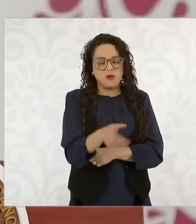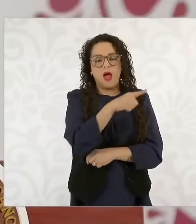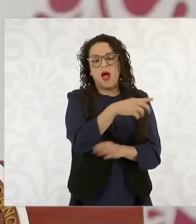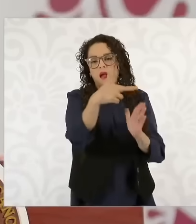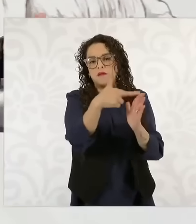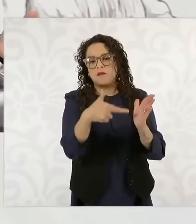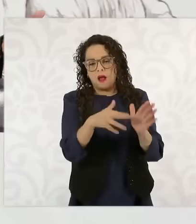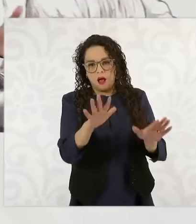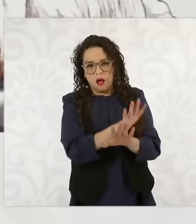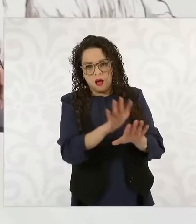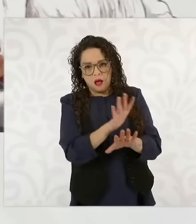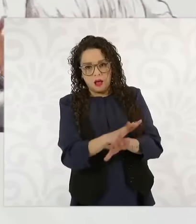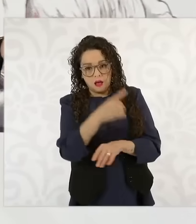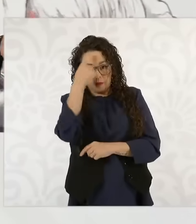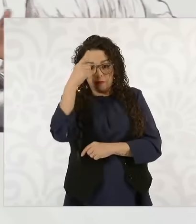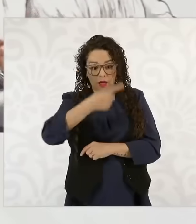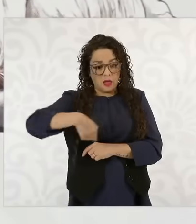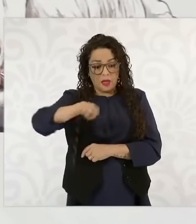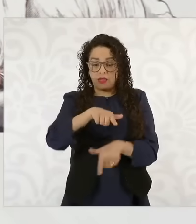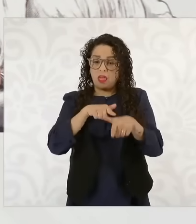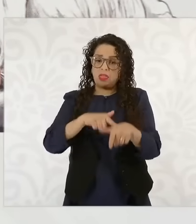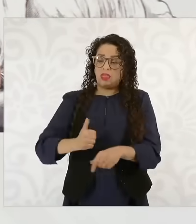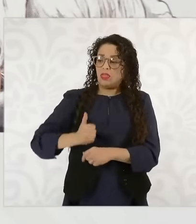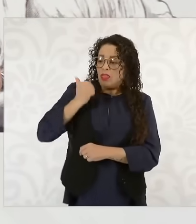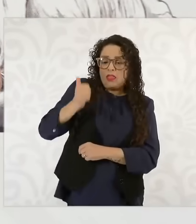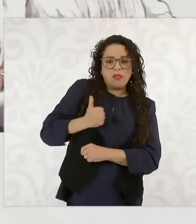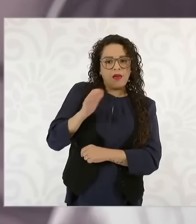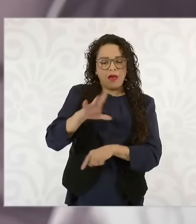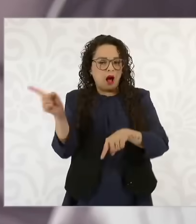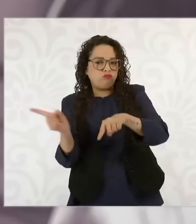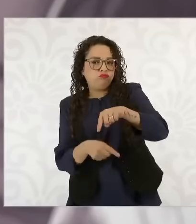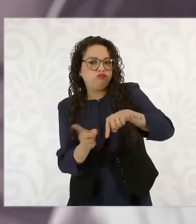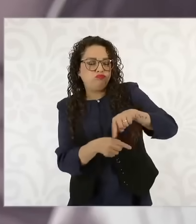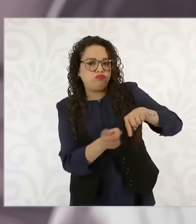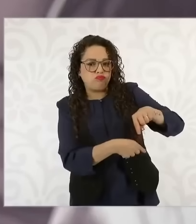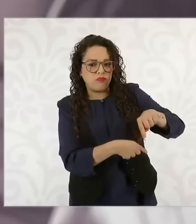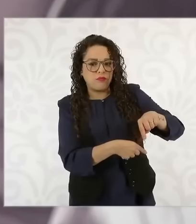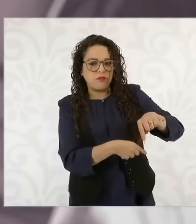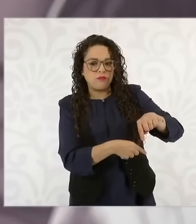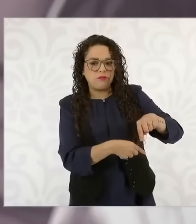y pues las eh toda la todo el sistema de transmisión del país debe de tener un cobro